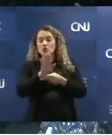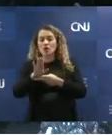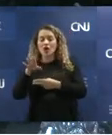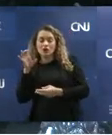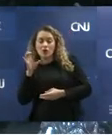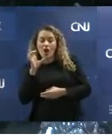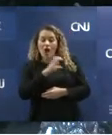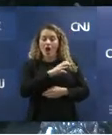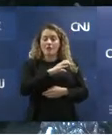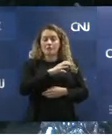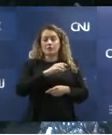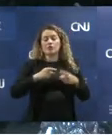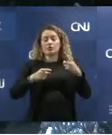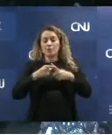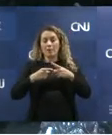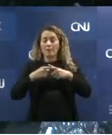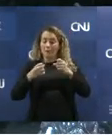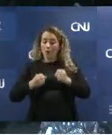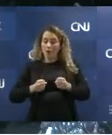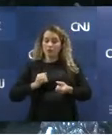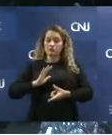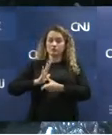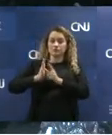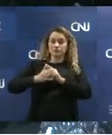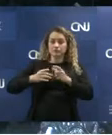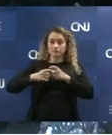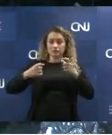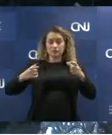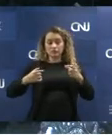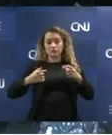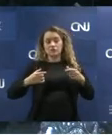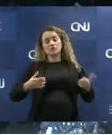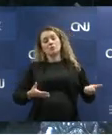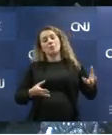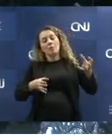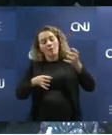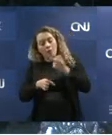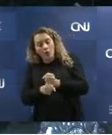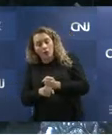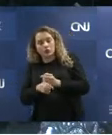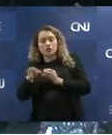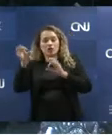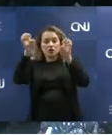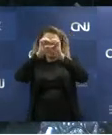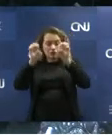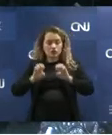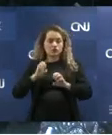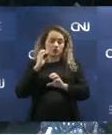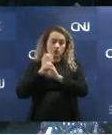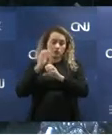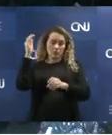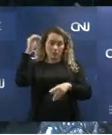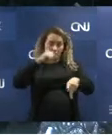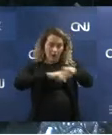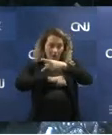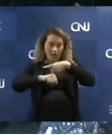de renovação de contratos de grande monta de interesse para infraestrutura do país. E aqui, a recomendação prevê que as magistradas e magistrados,